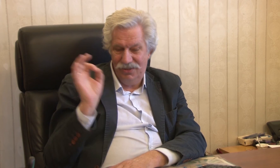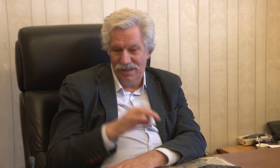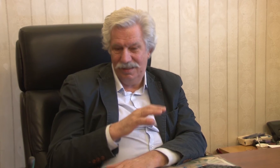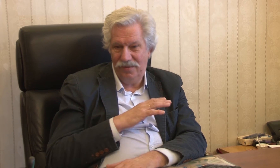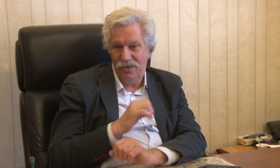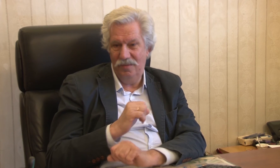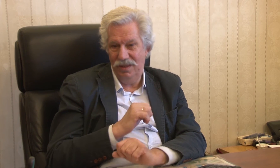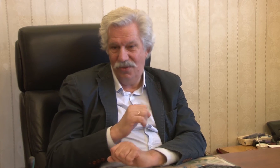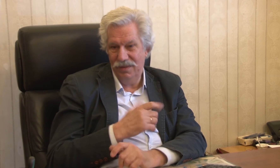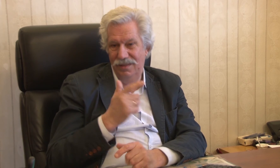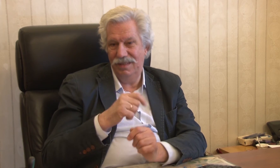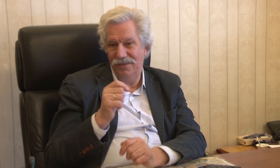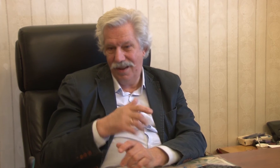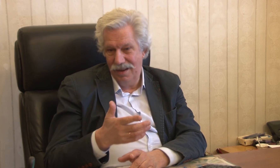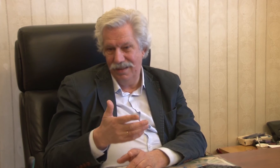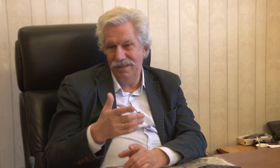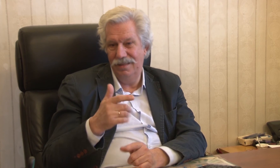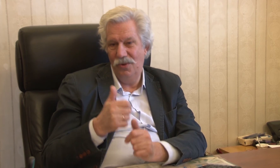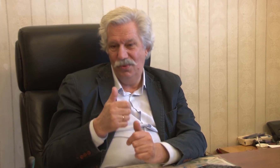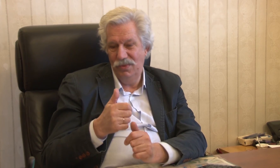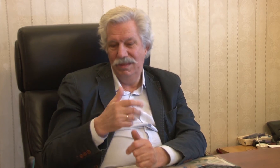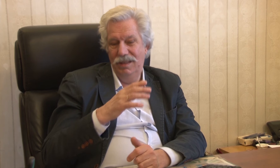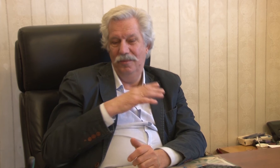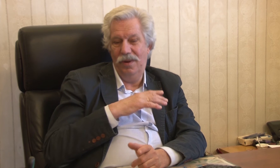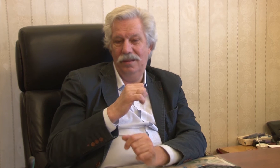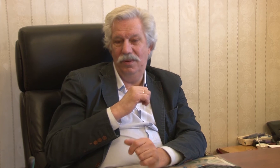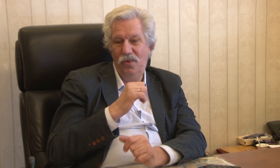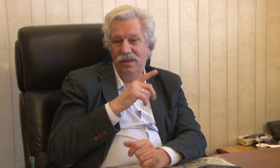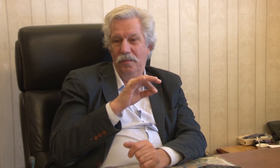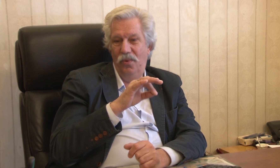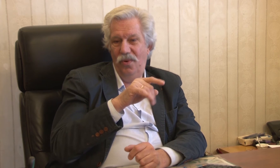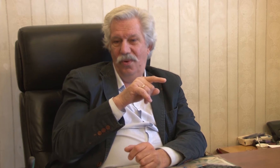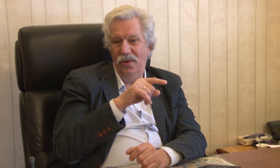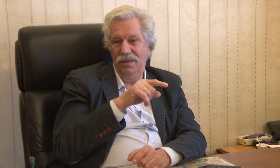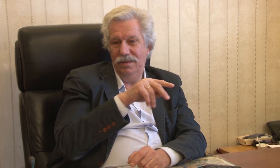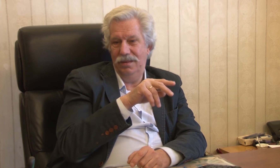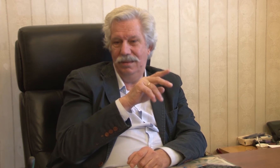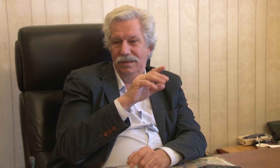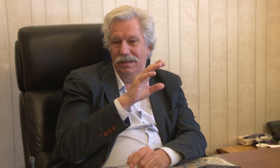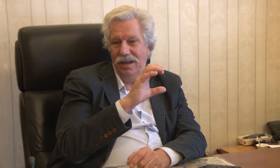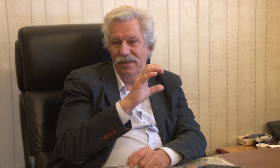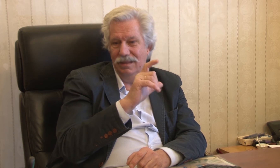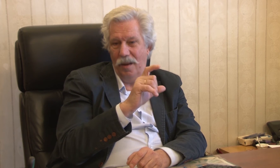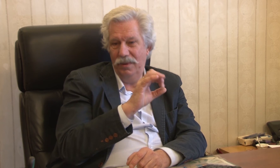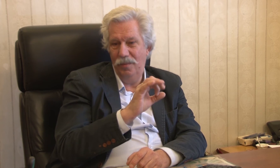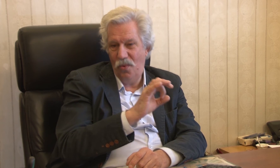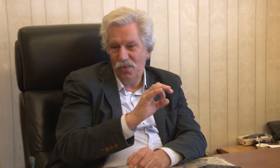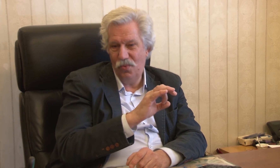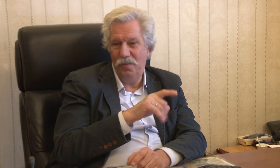Они часто бывают - фестивали, конкурсы, езжу по делам Северо-Западного ФО